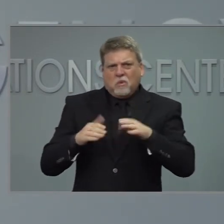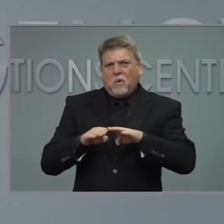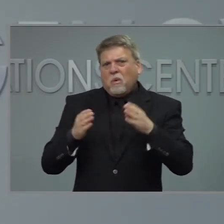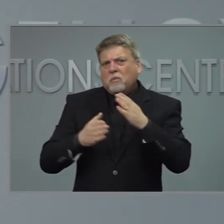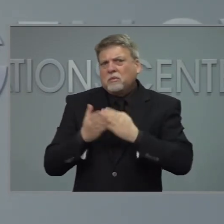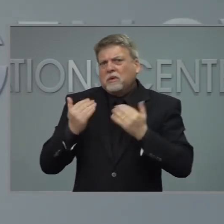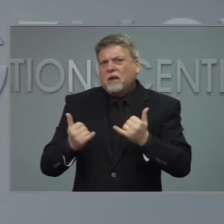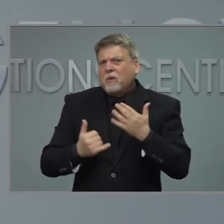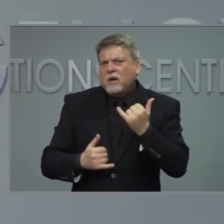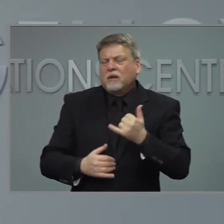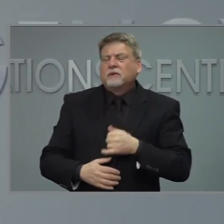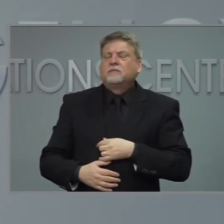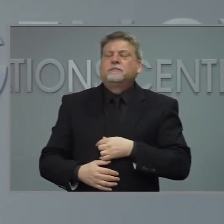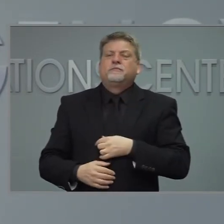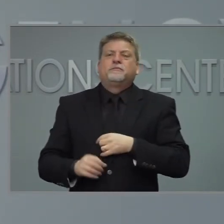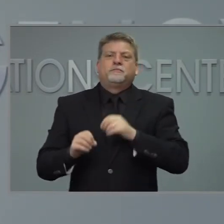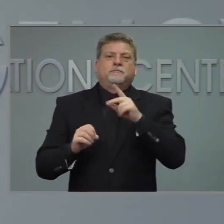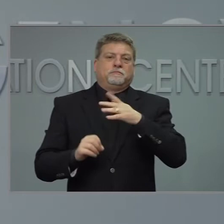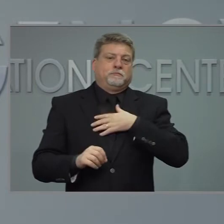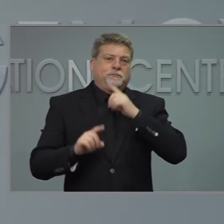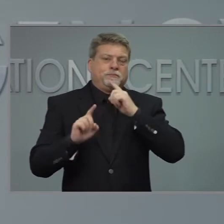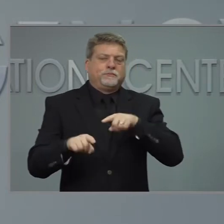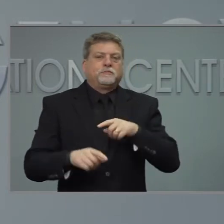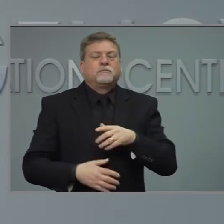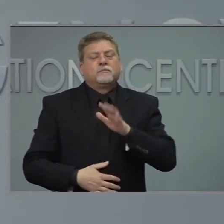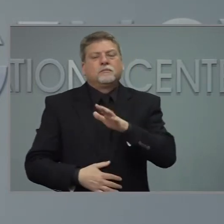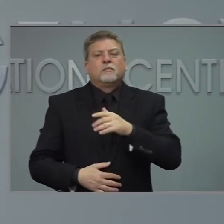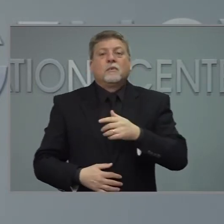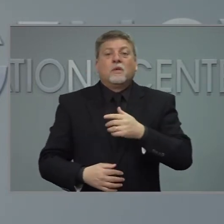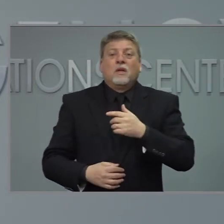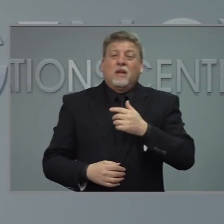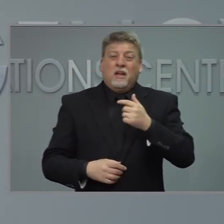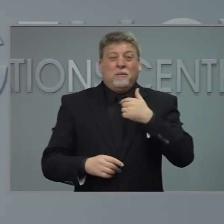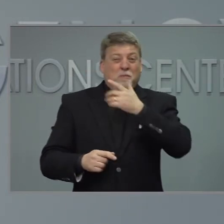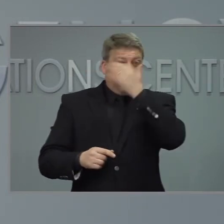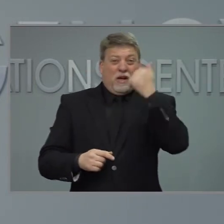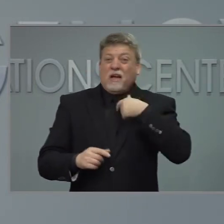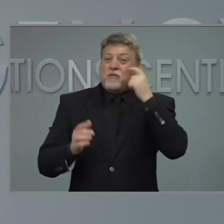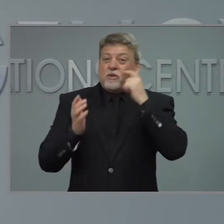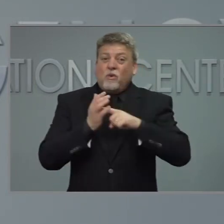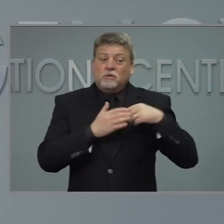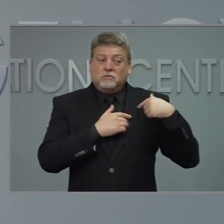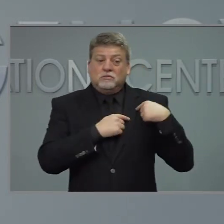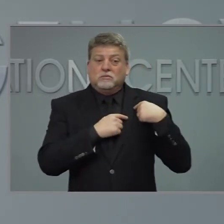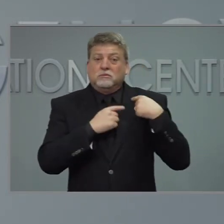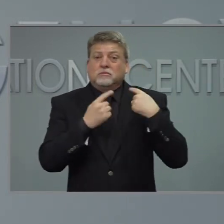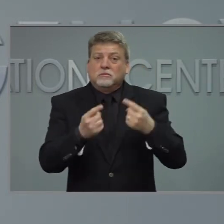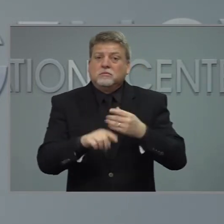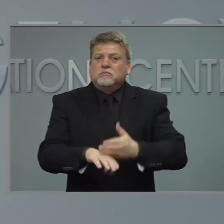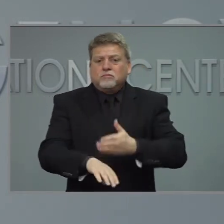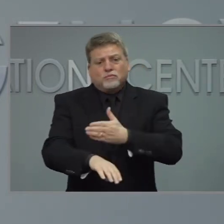Hola, maicao, al explicar anteriormente, en esta presentación todas las tendencias van por buen camino.